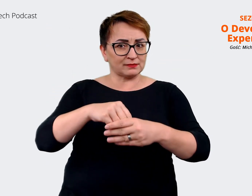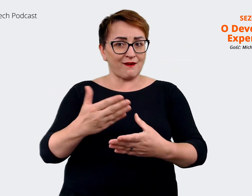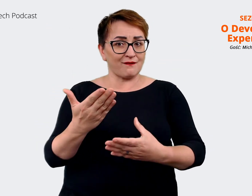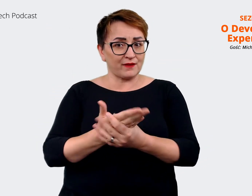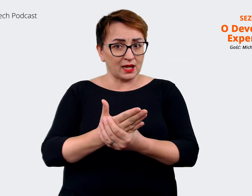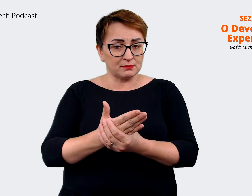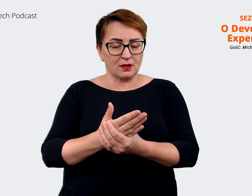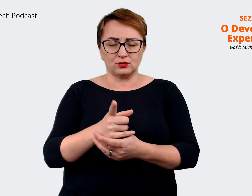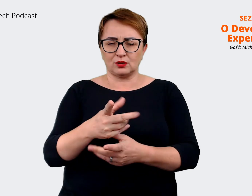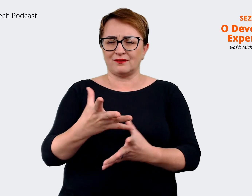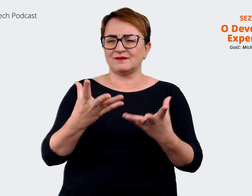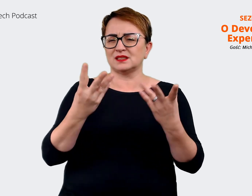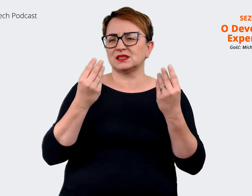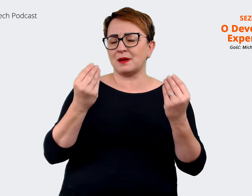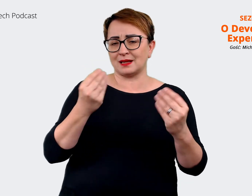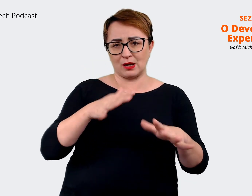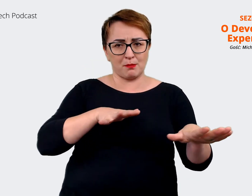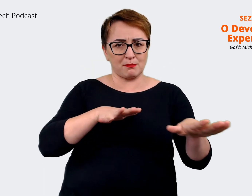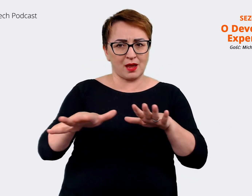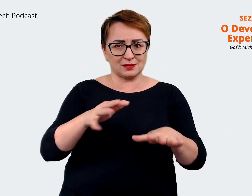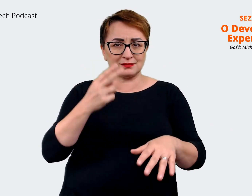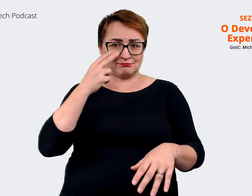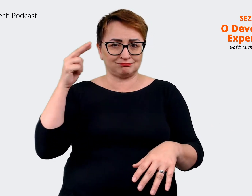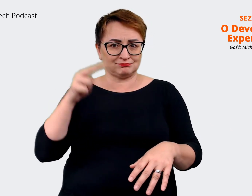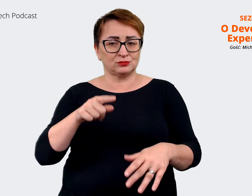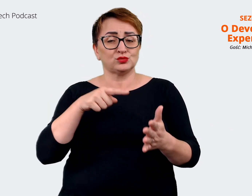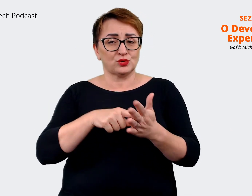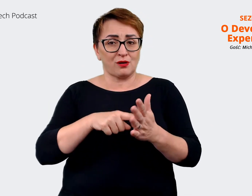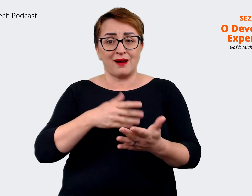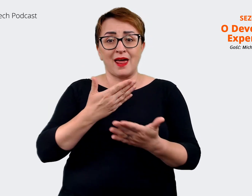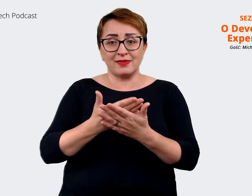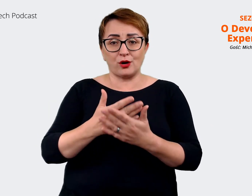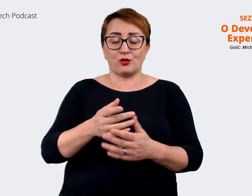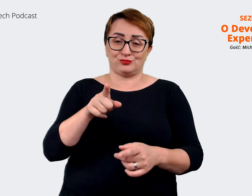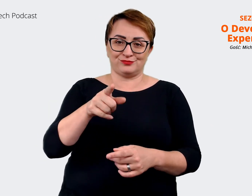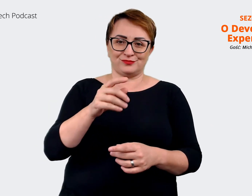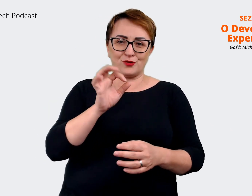miejsce pod tym kątem i z tego względu dobrze to być. A dwa, że technologicznie Allegro,